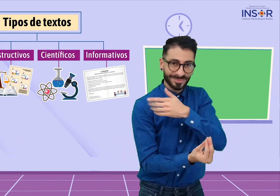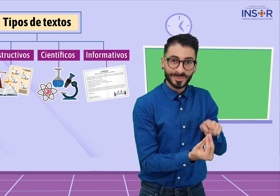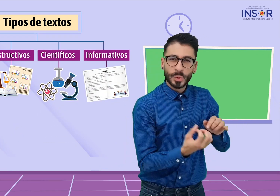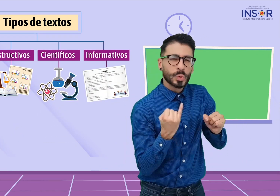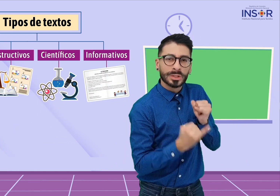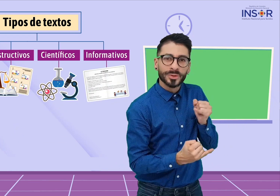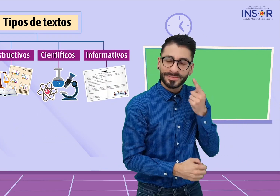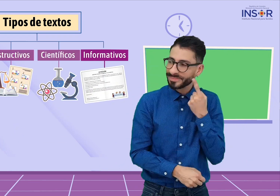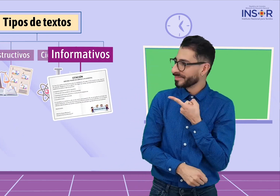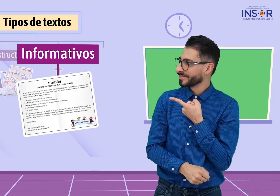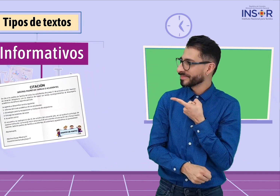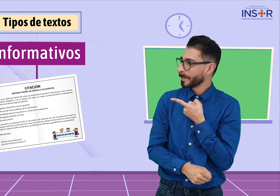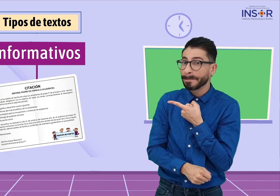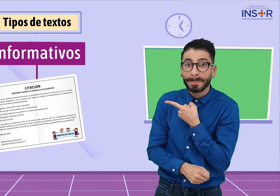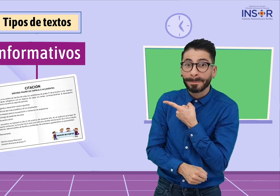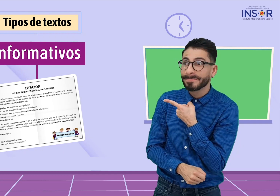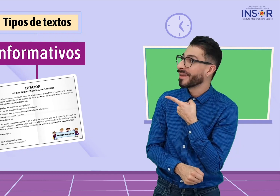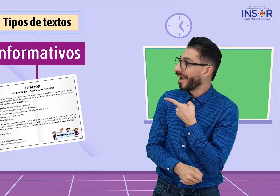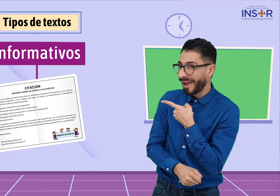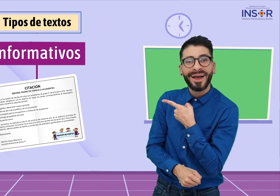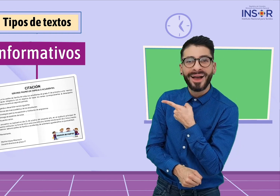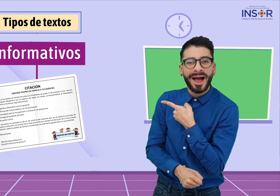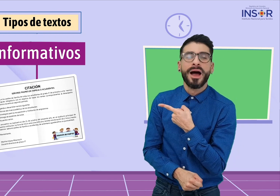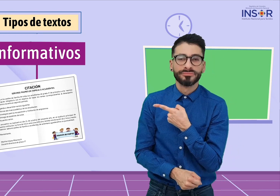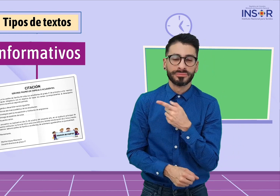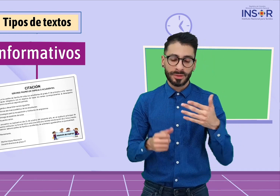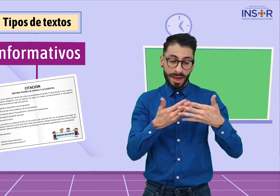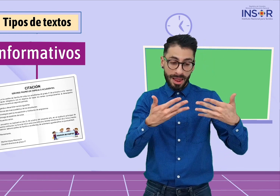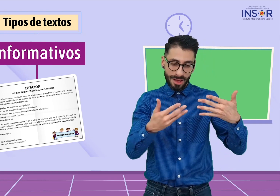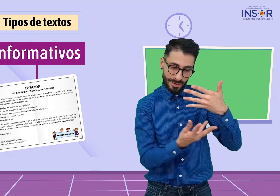El último tipo de texto es el informativo.